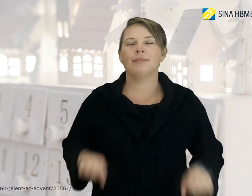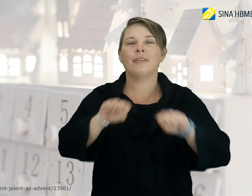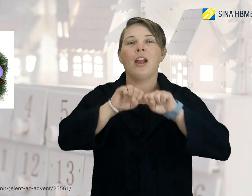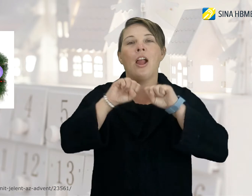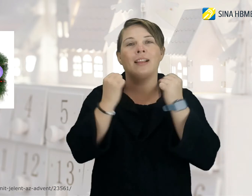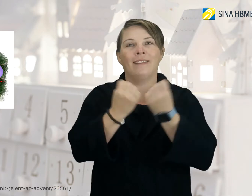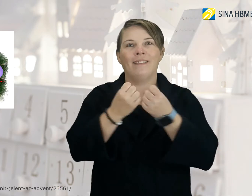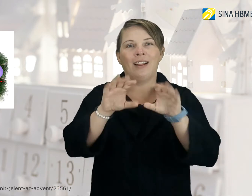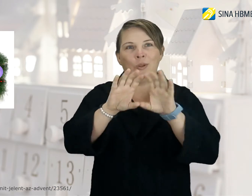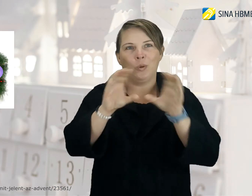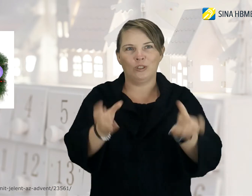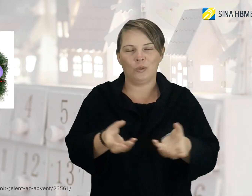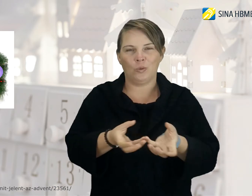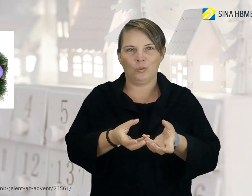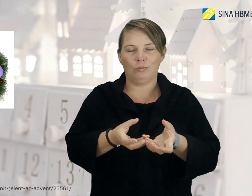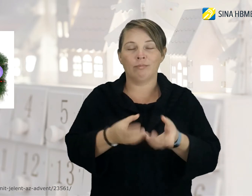Adventi koszorú.